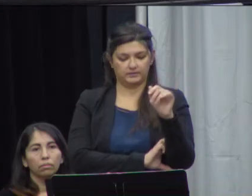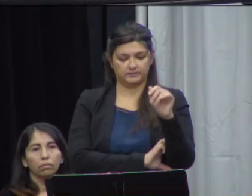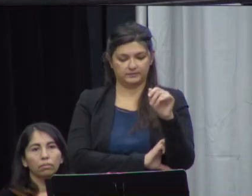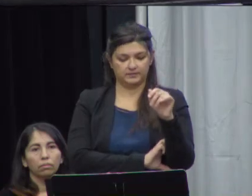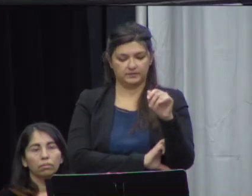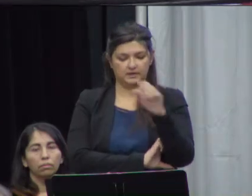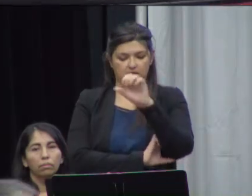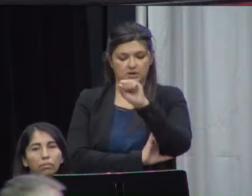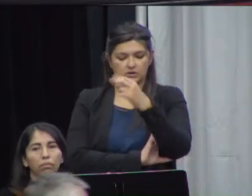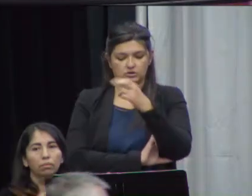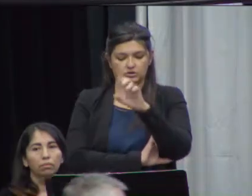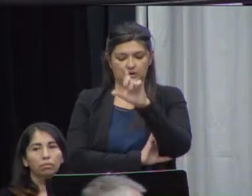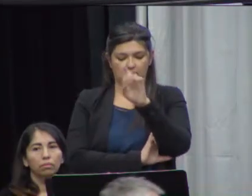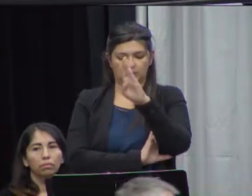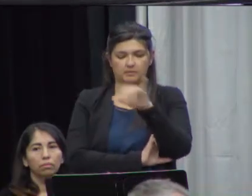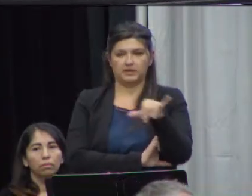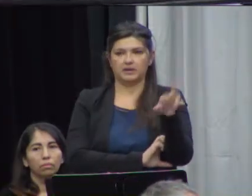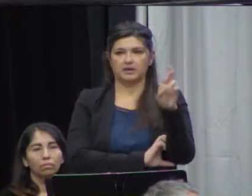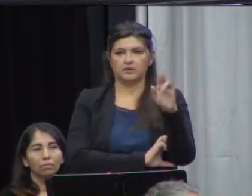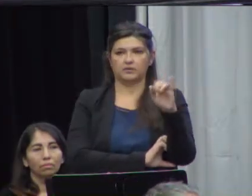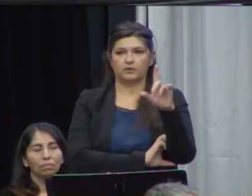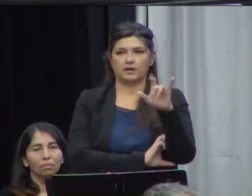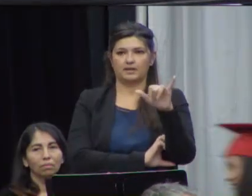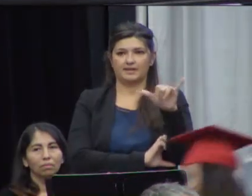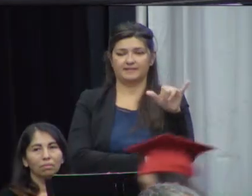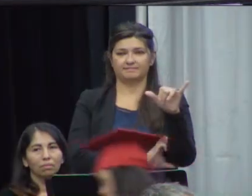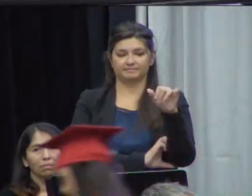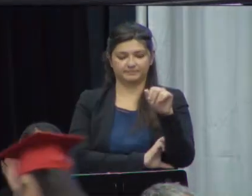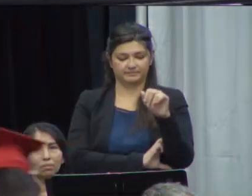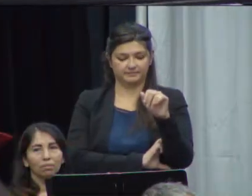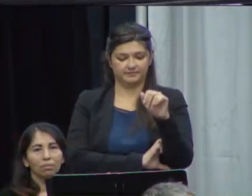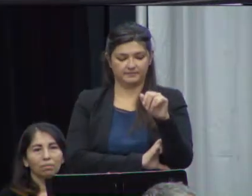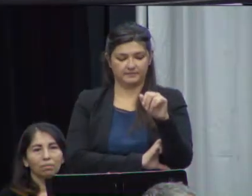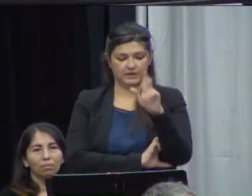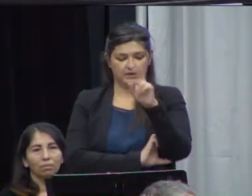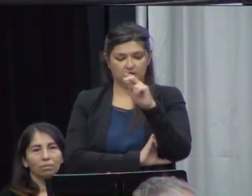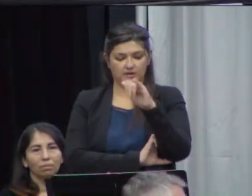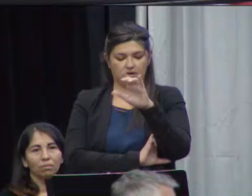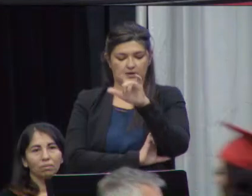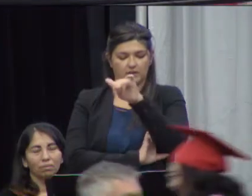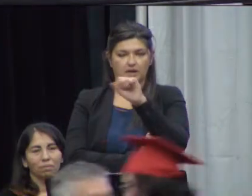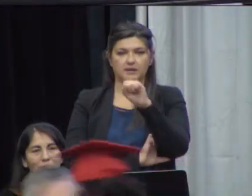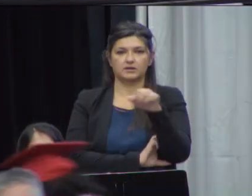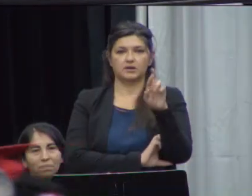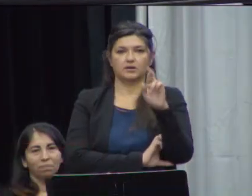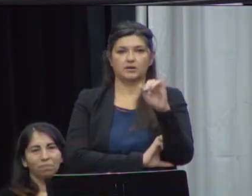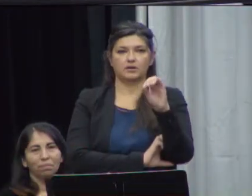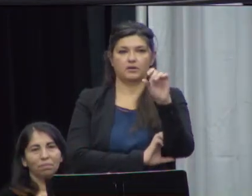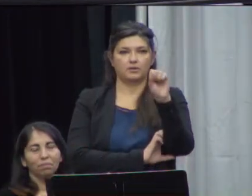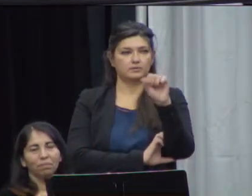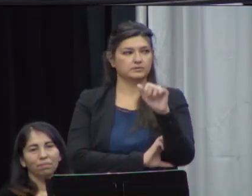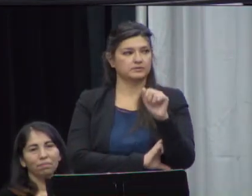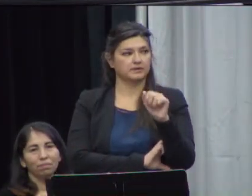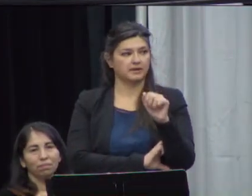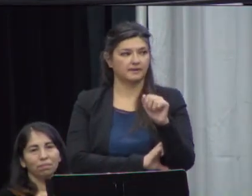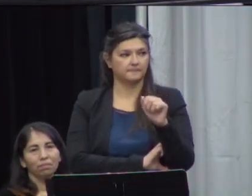Shelby Riley. (audience applauds) Nicolas Rios. (audience applauds)